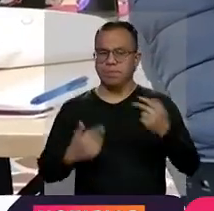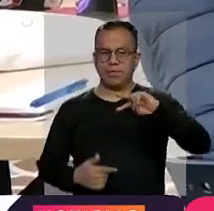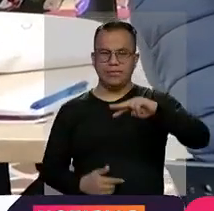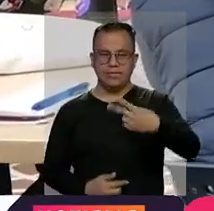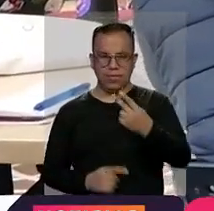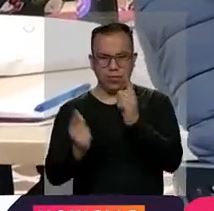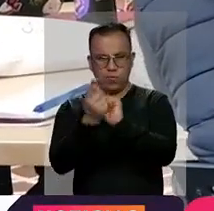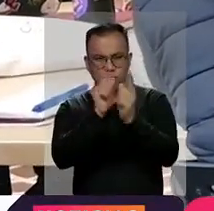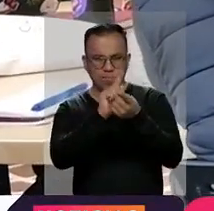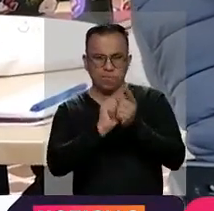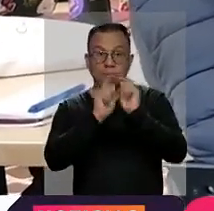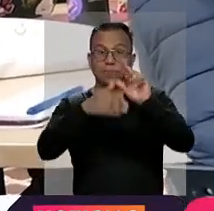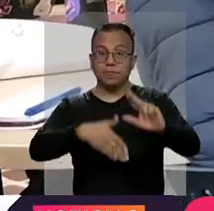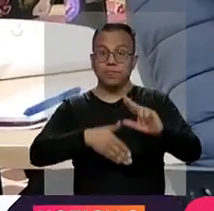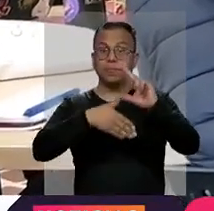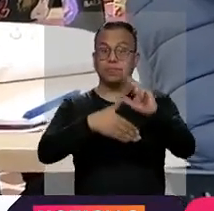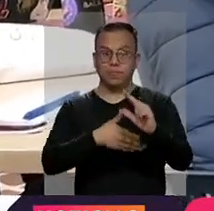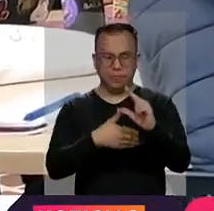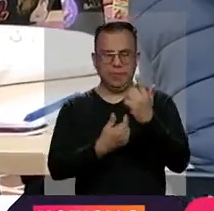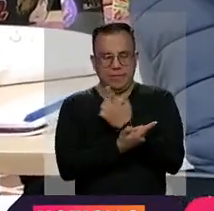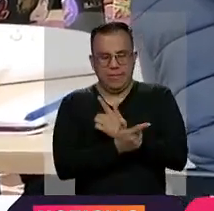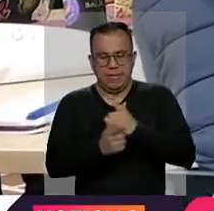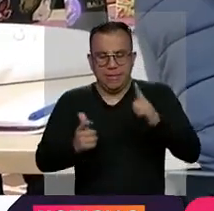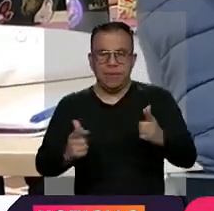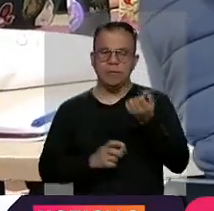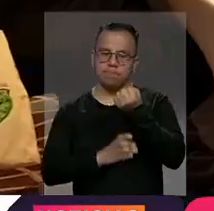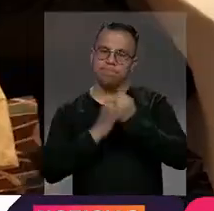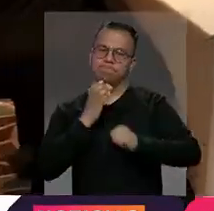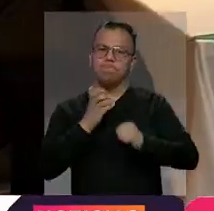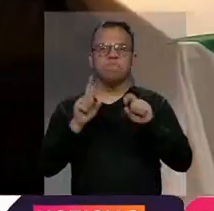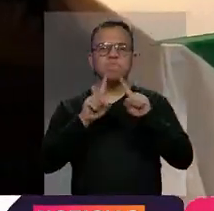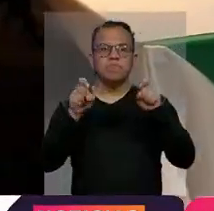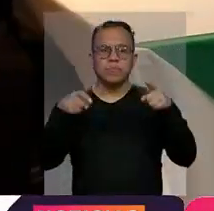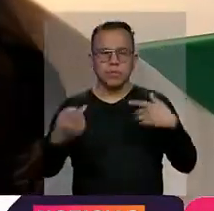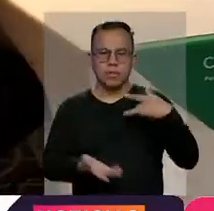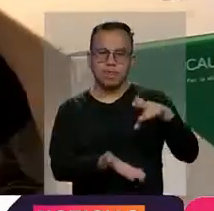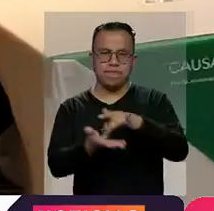ADOLESCENTES, NIñOS Y PERSONAS CON CAPACIDAD DE GESTAR PANES ERA TODA UNA GAMA AMPLIA DE SALUD SEXUAL Y REPRODUCTIV